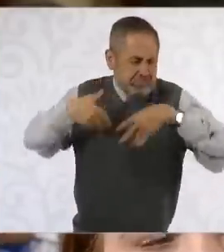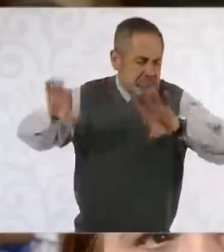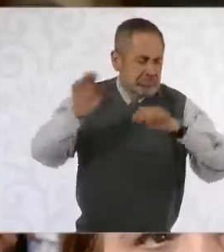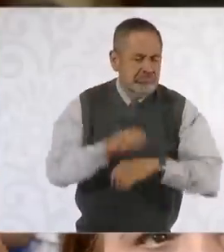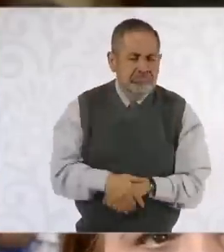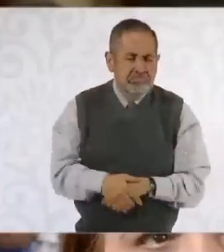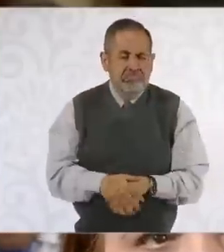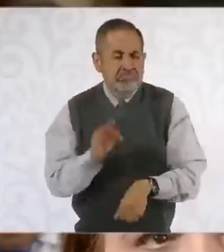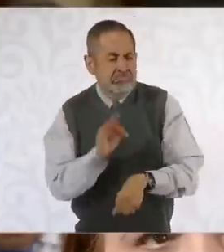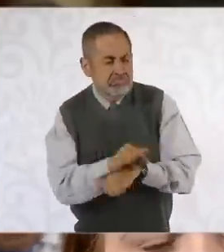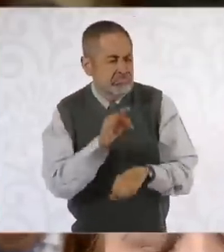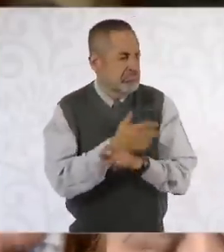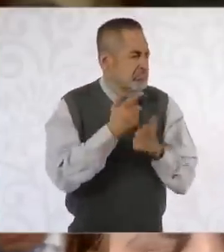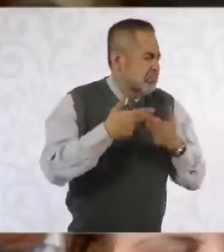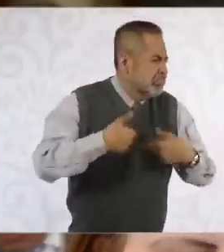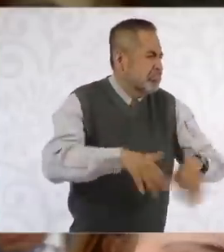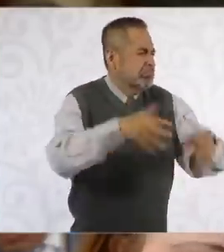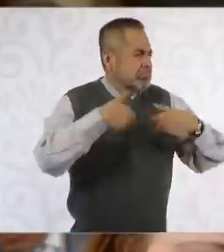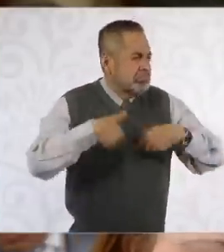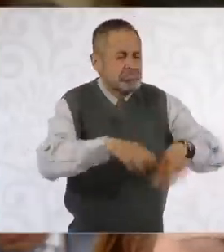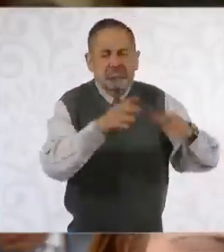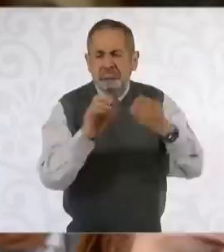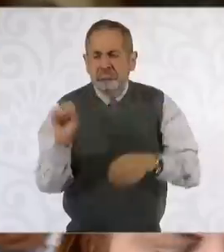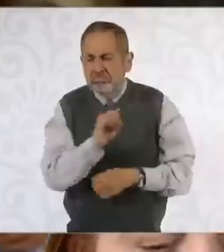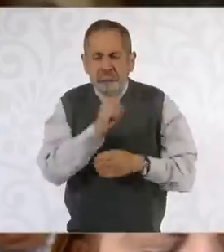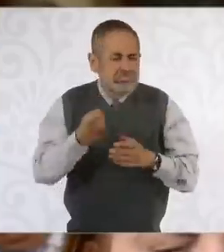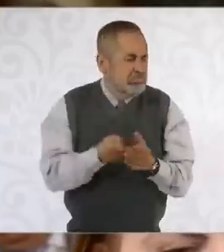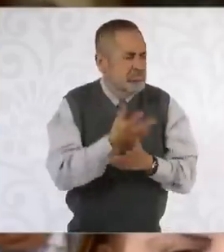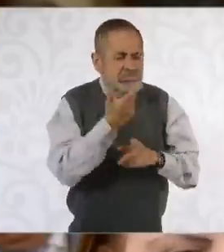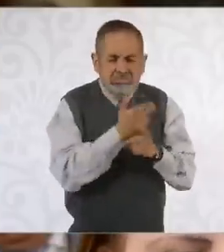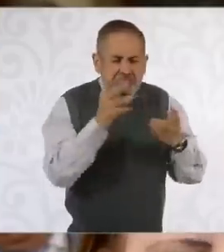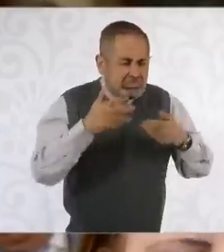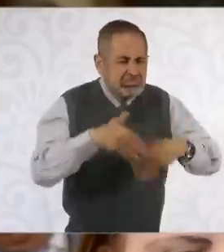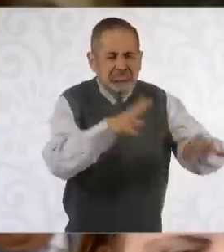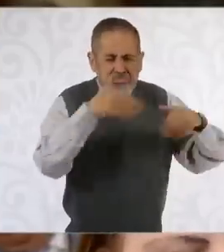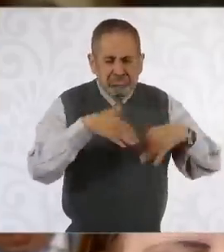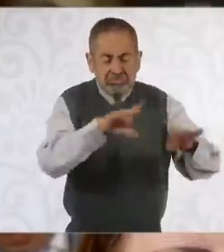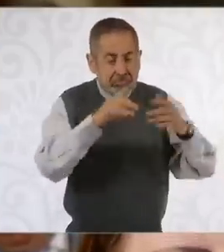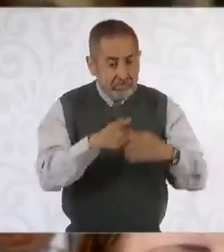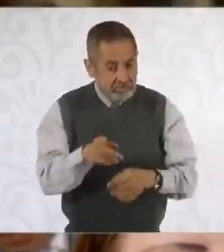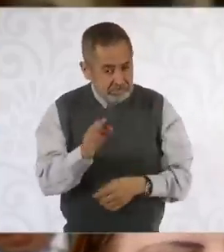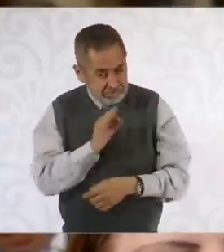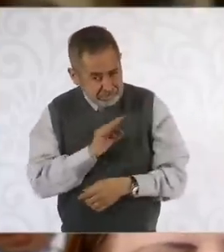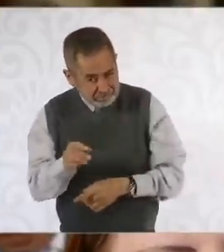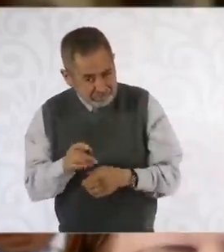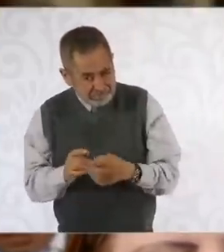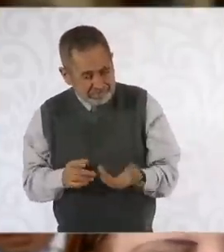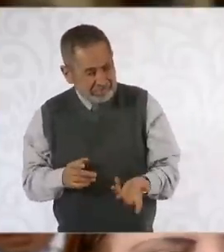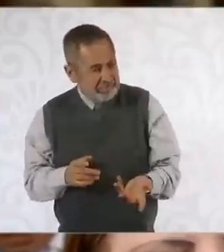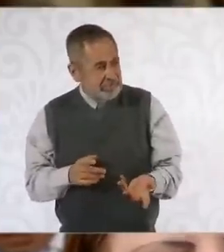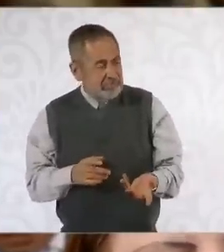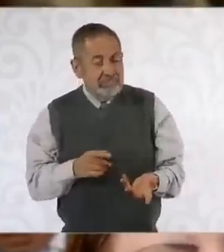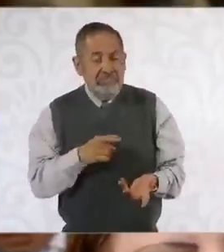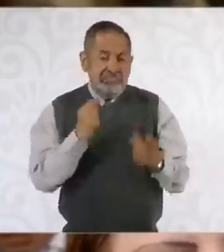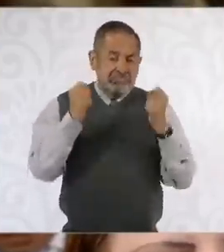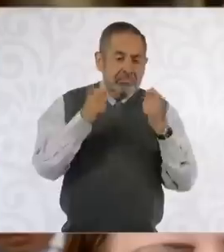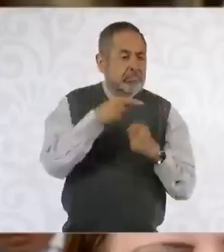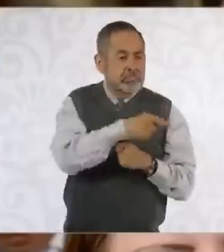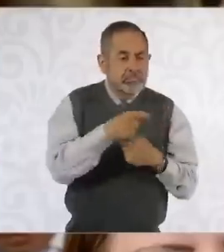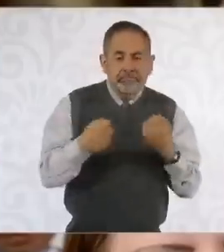liberan sabados etcétera y puede acentuarse eso y obviamente podría eventualmente chocar contra con